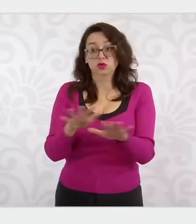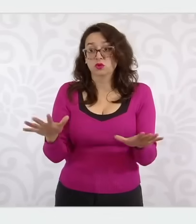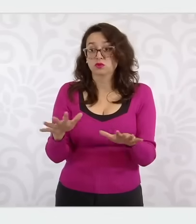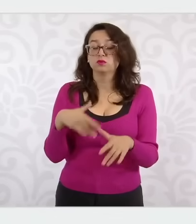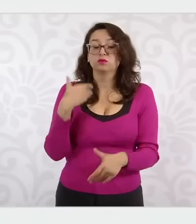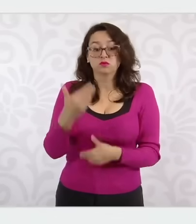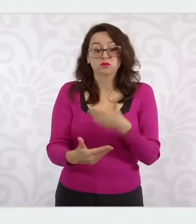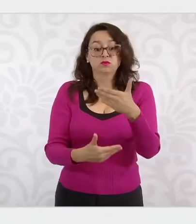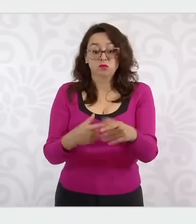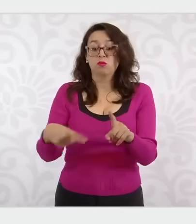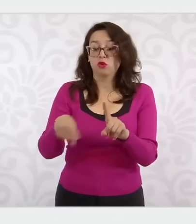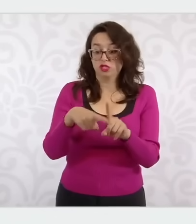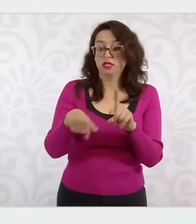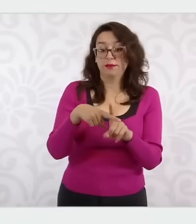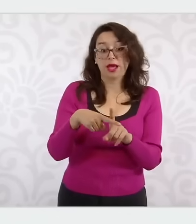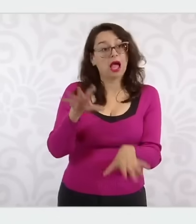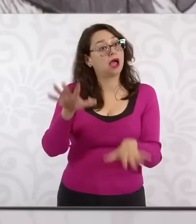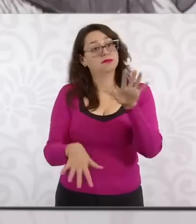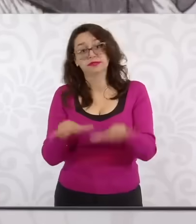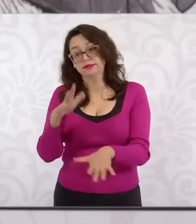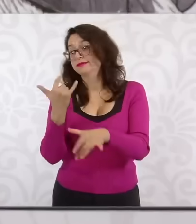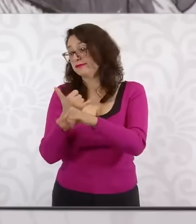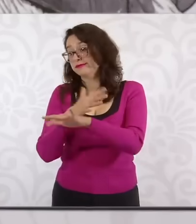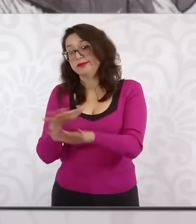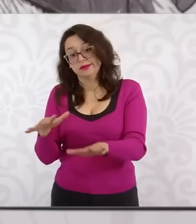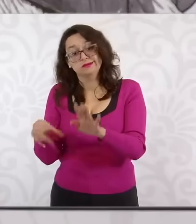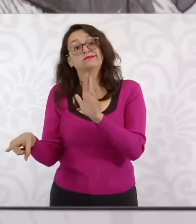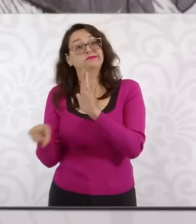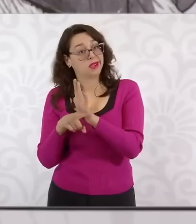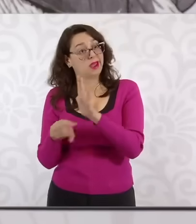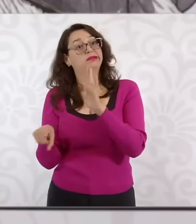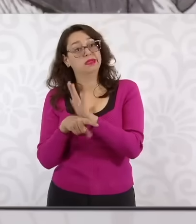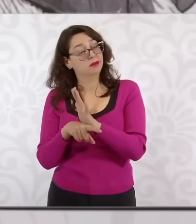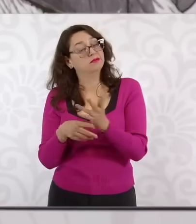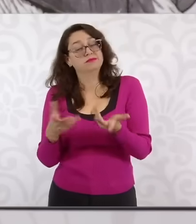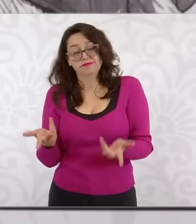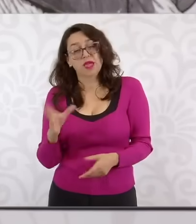pues hay veces que nos dicen, pues en esta zona del estado tenemos este tipo de delitos.